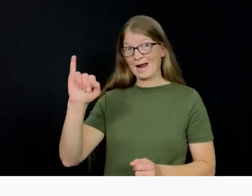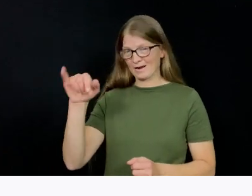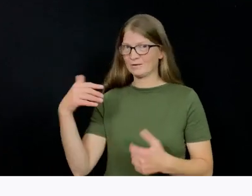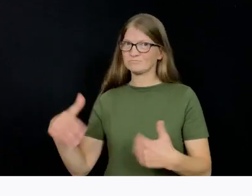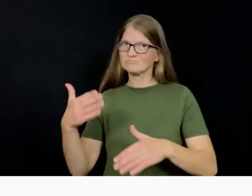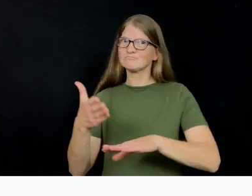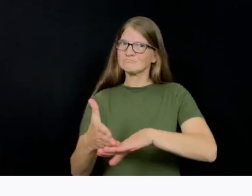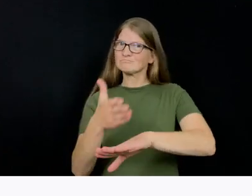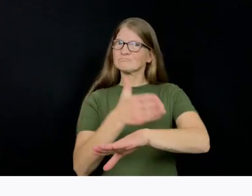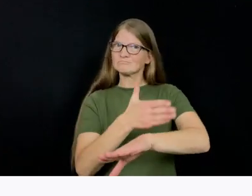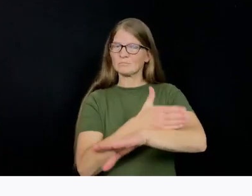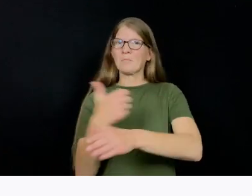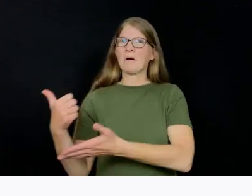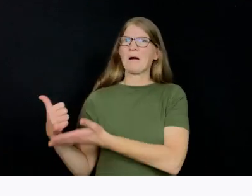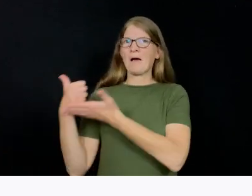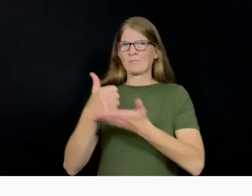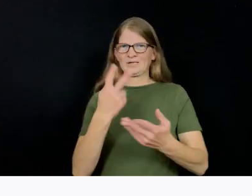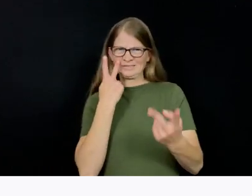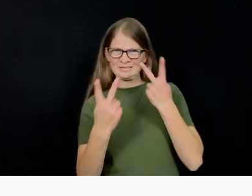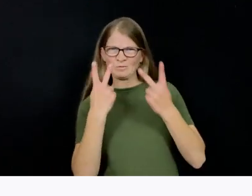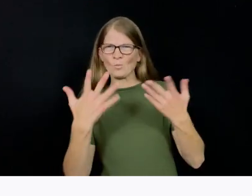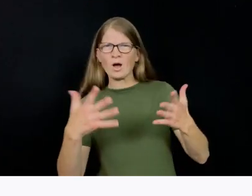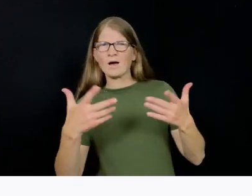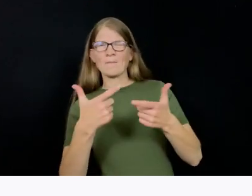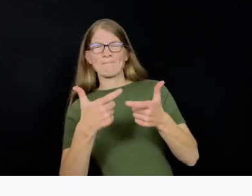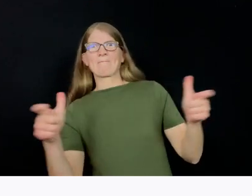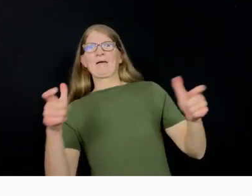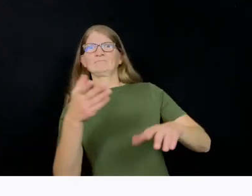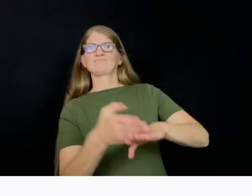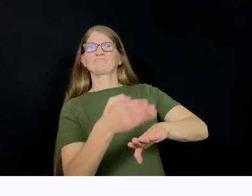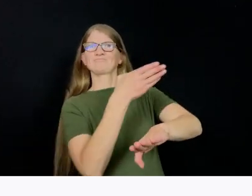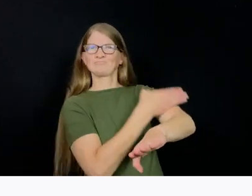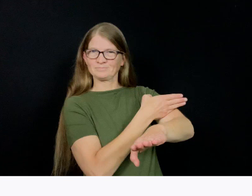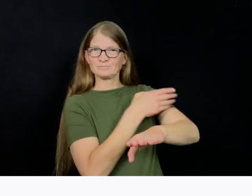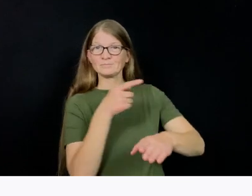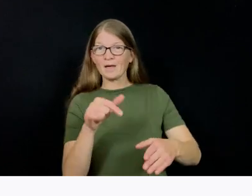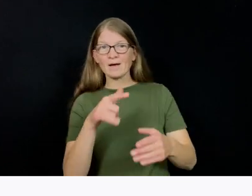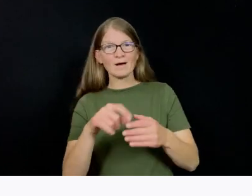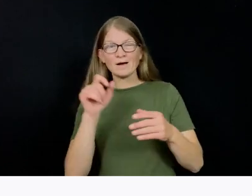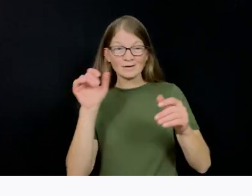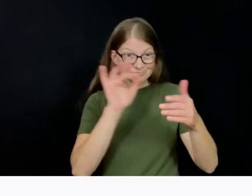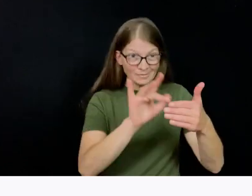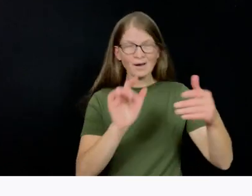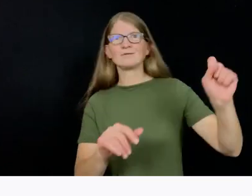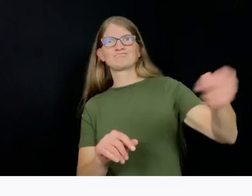في إجراء بعض من أكبر التحسينات على البحث لإعطائكم مثلا اسم فاكهة "كيوانو"